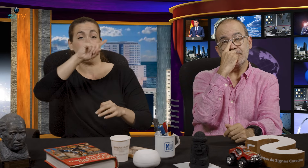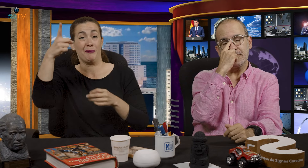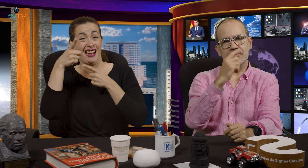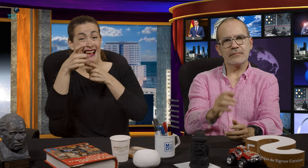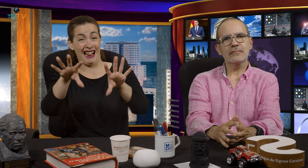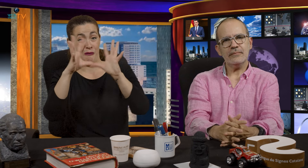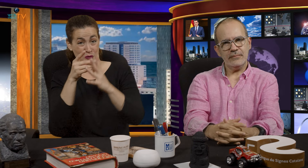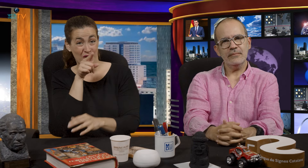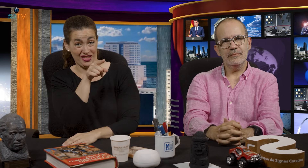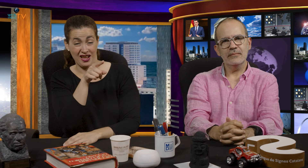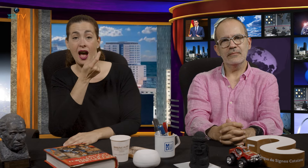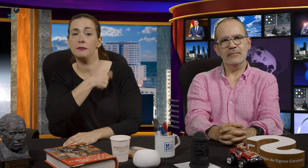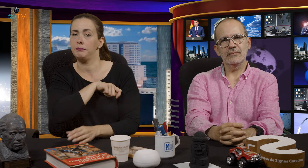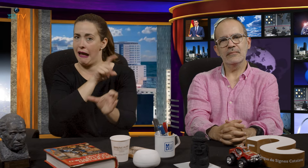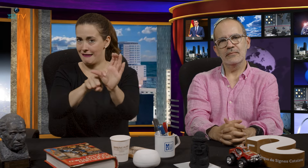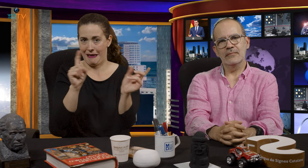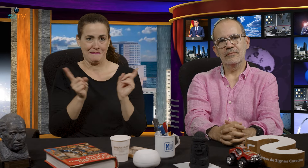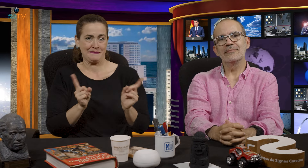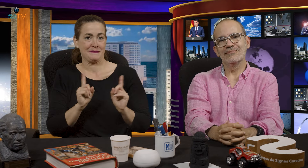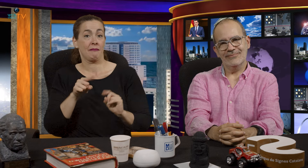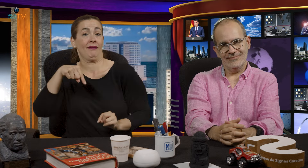En la primera guerra mundial España no participó.